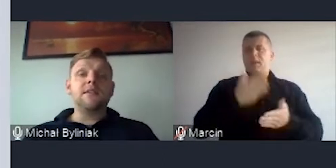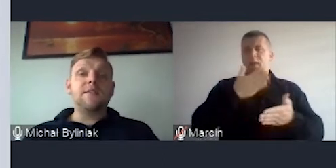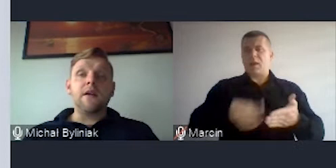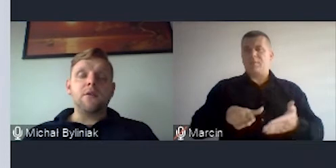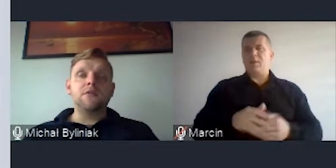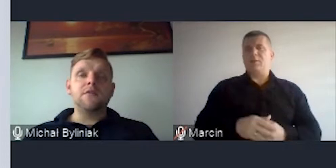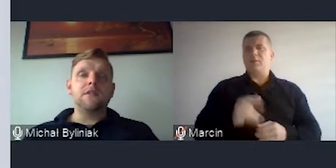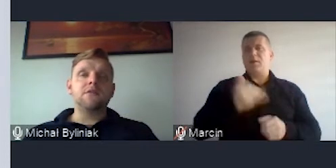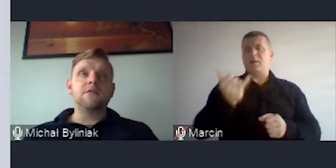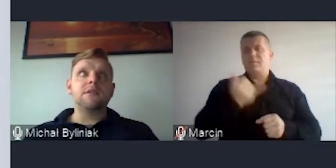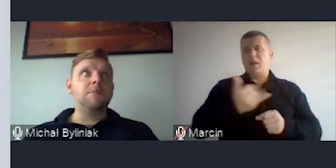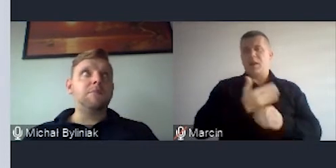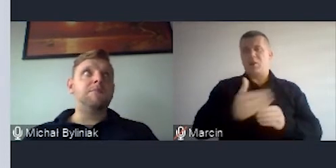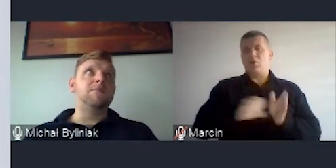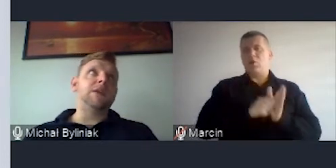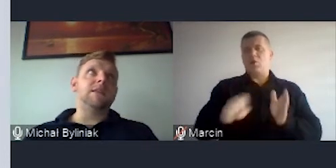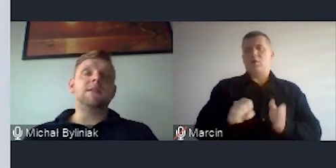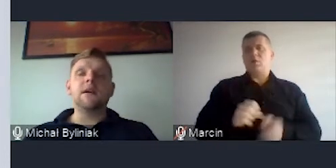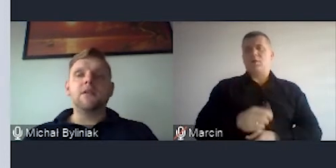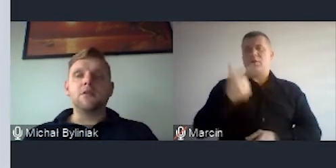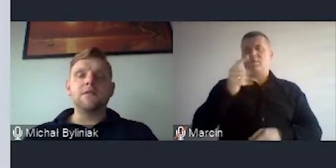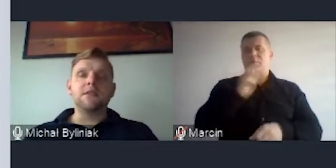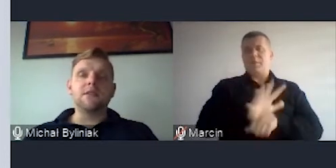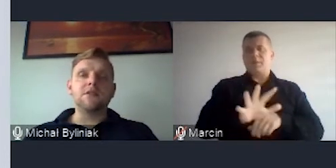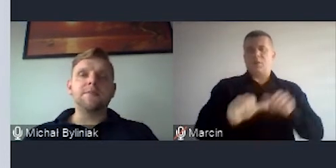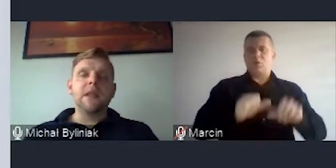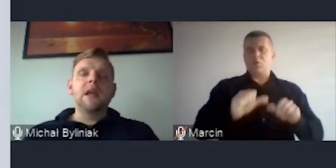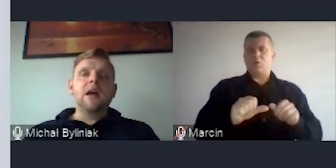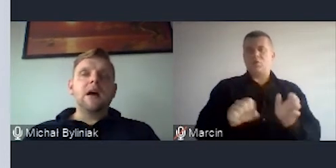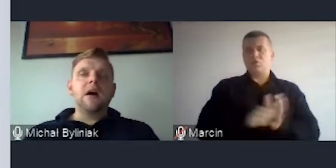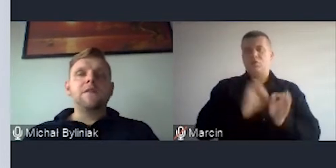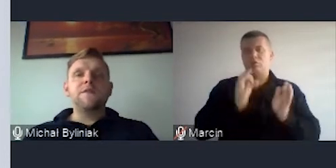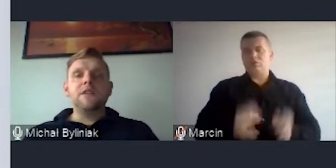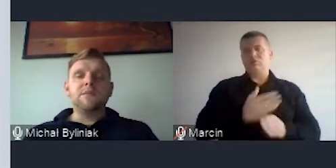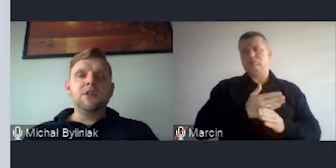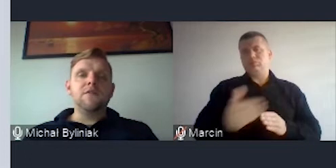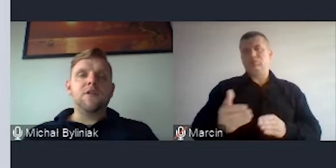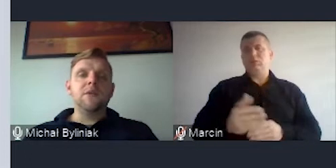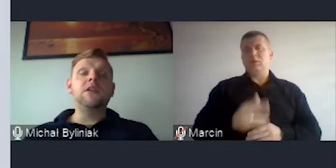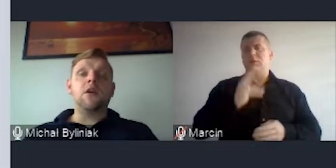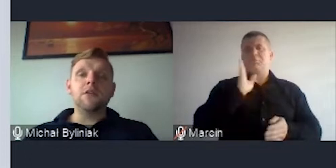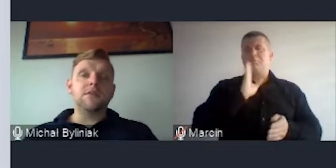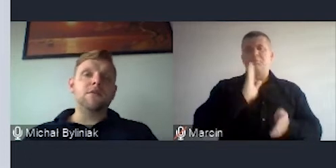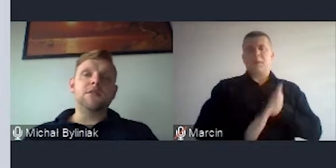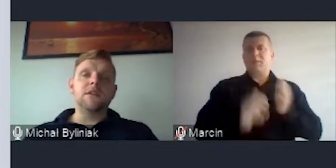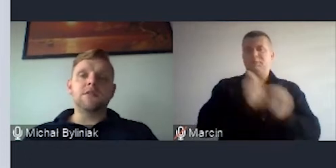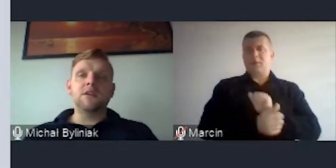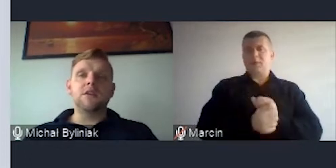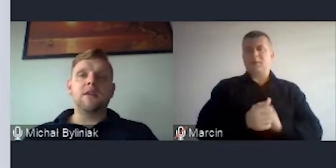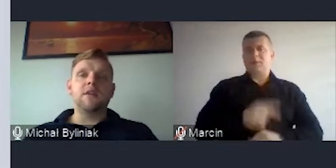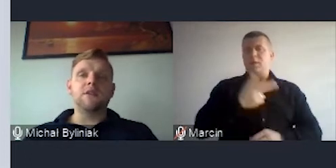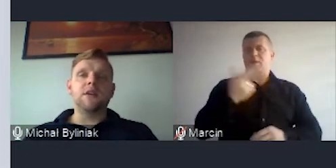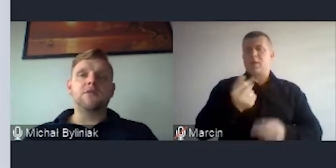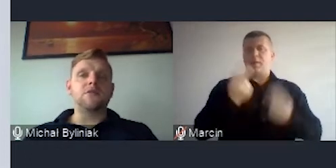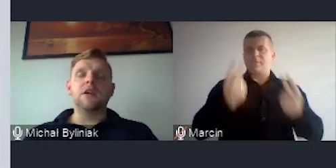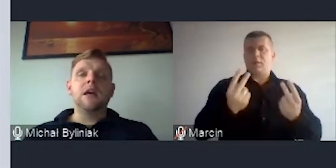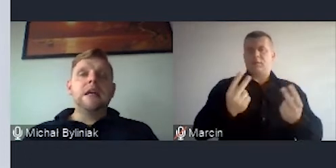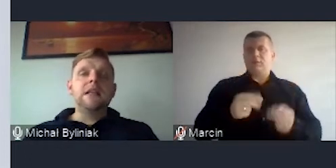które trwają od 2015 roku w zasadzie, w niezmienionej formie i one są właśnie najważniejsze la kwalifikowalności.